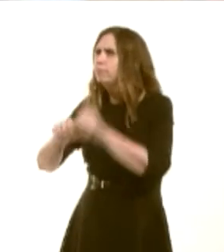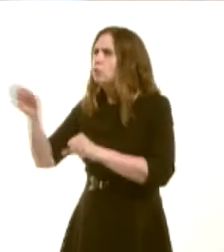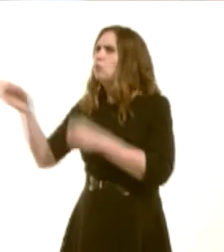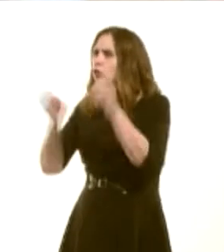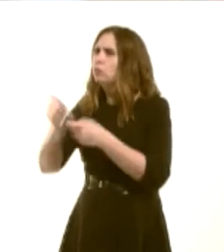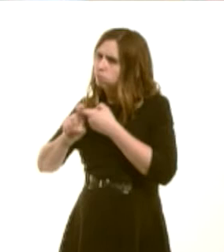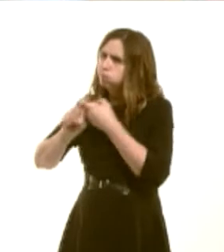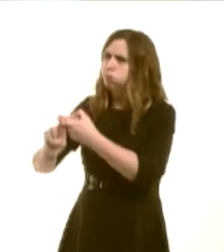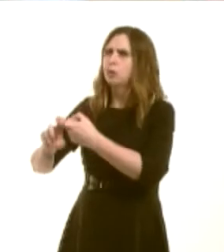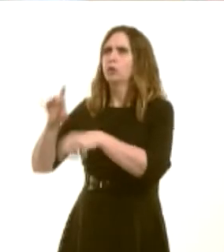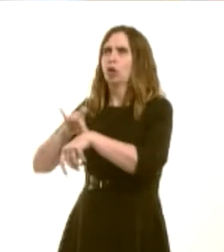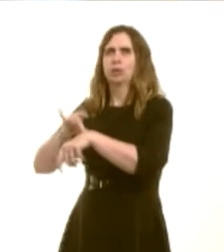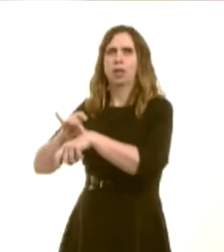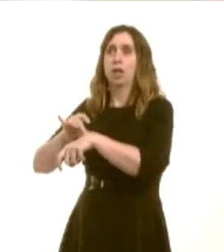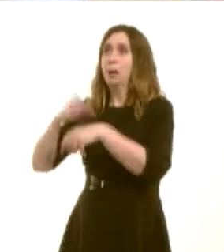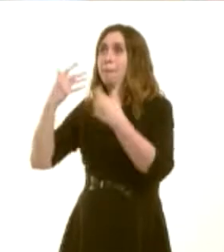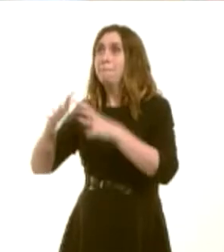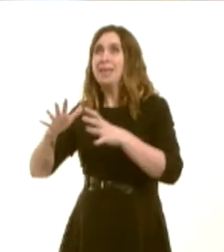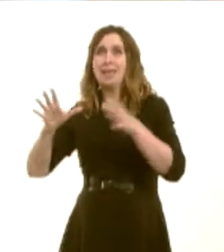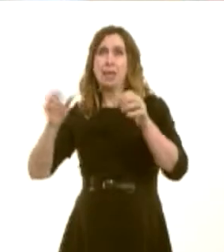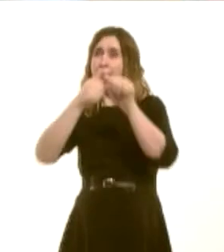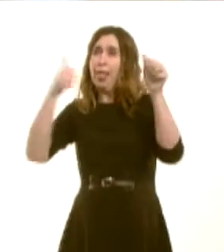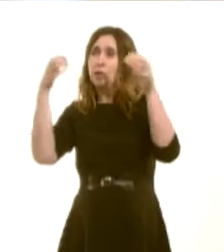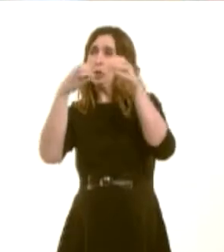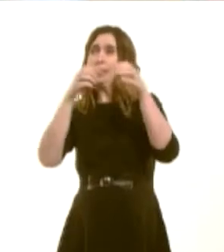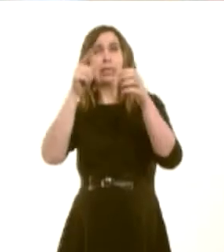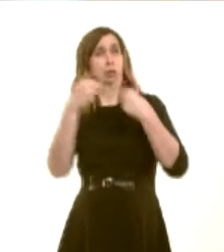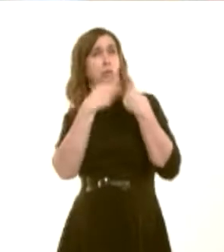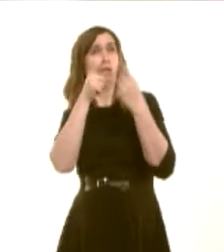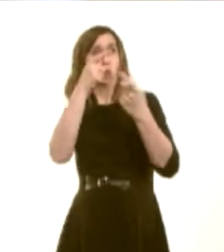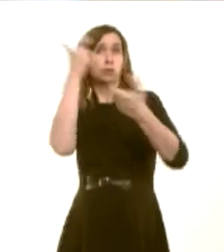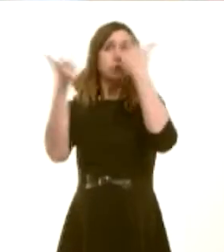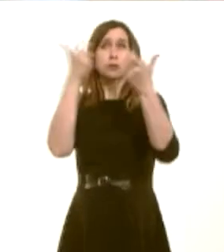agenciesí a maen nhw wedi sicrhau eu bod nhwín edrych dramorómaen nhw wedi gwneud